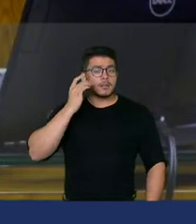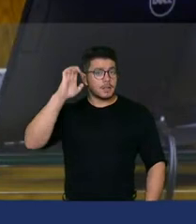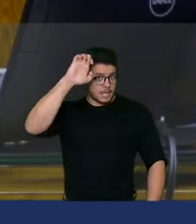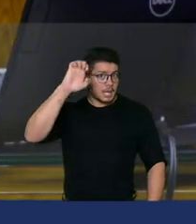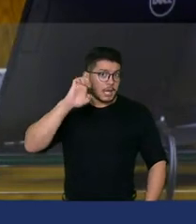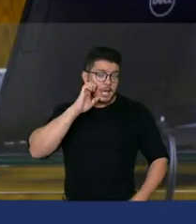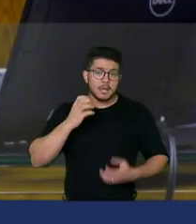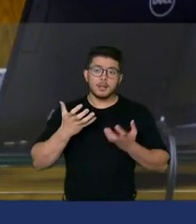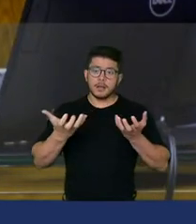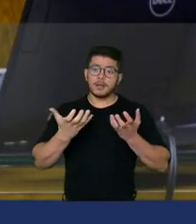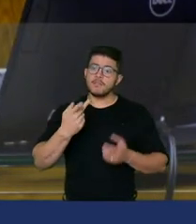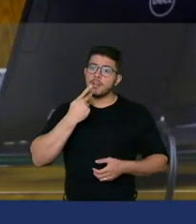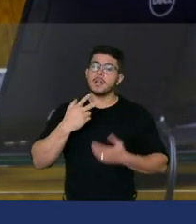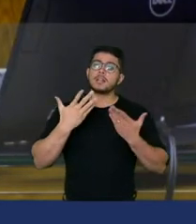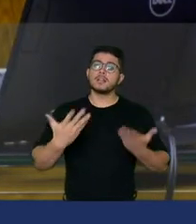QUE USOU A PALAVRA, TODOS OS